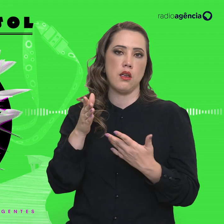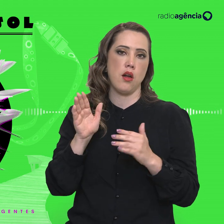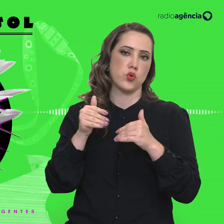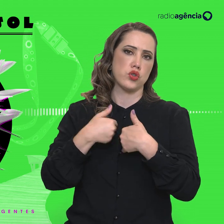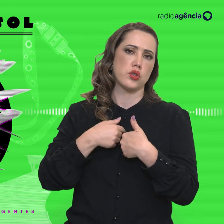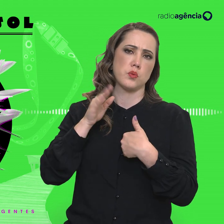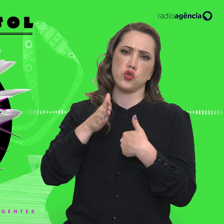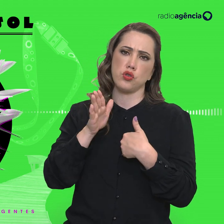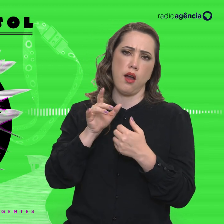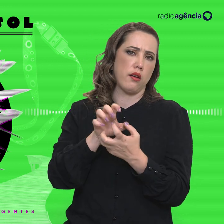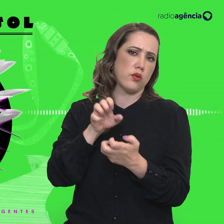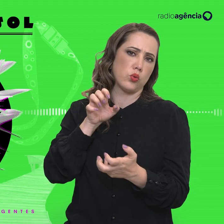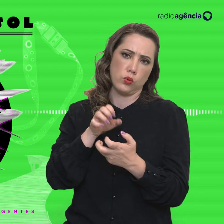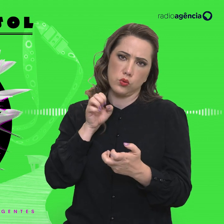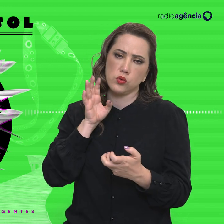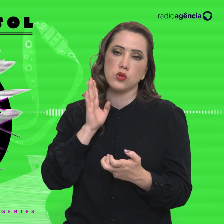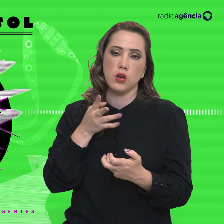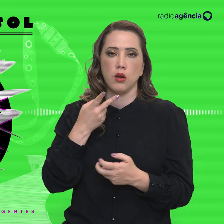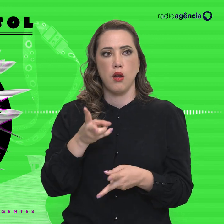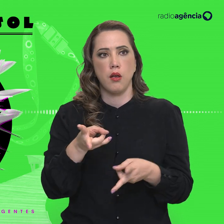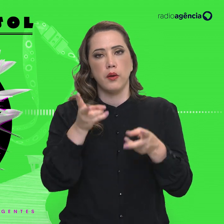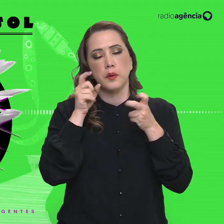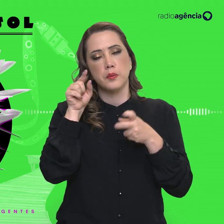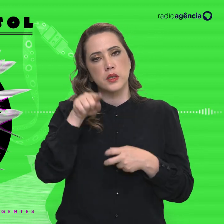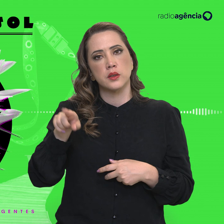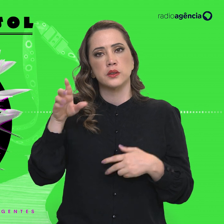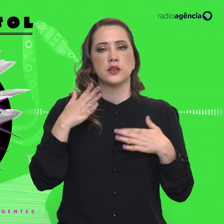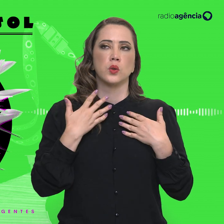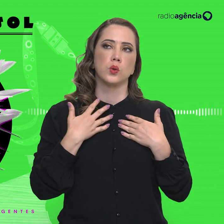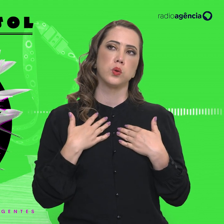E eu imagino como deve ter sido o alívio depois de todos esses anos…